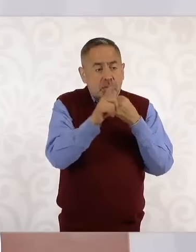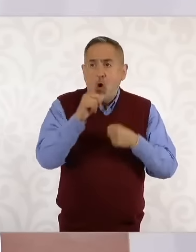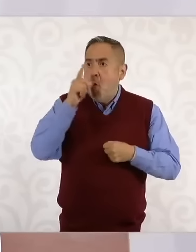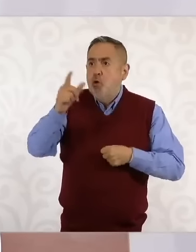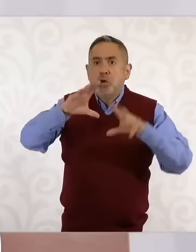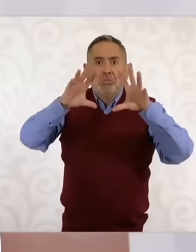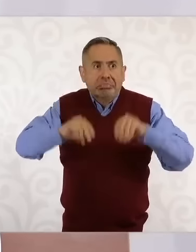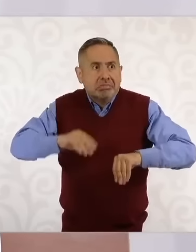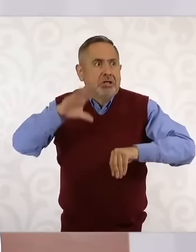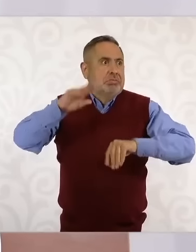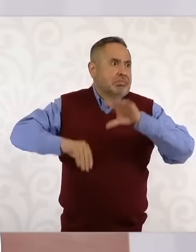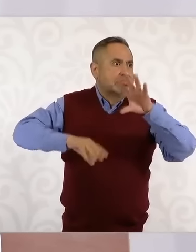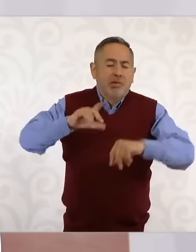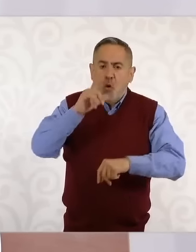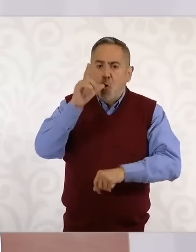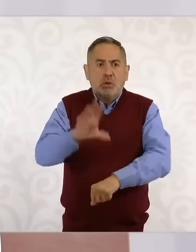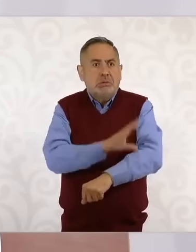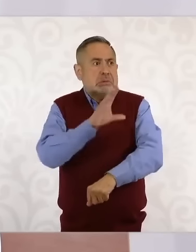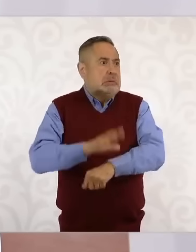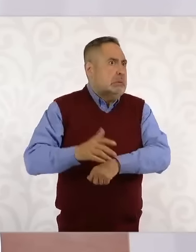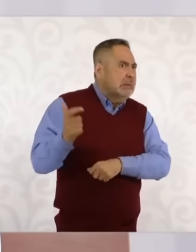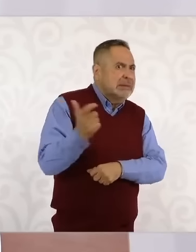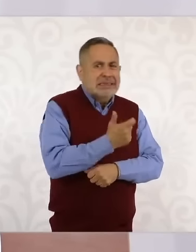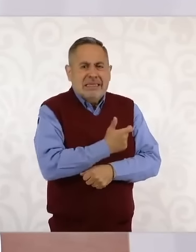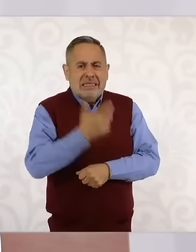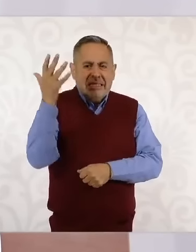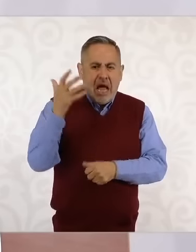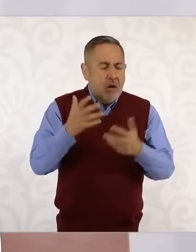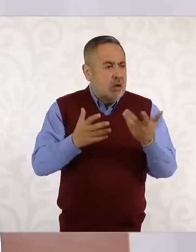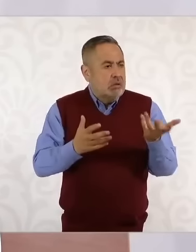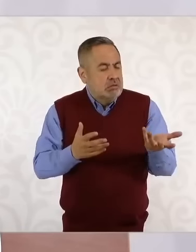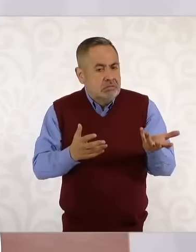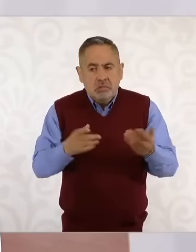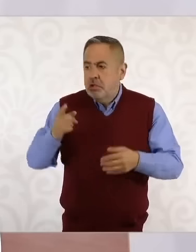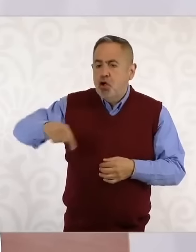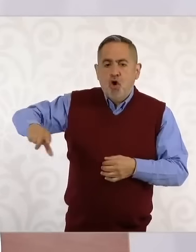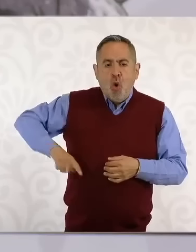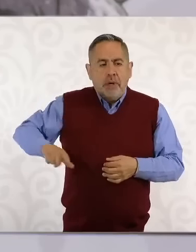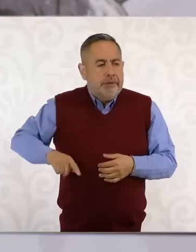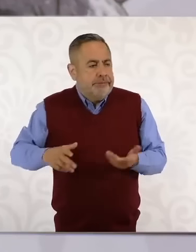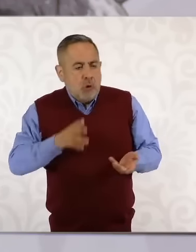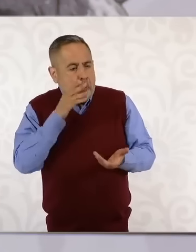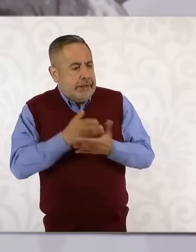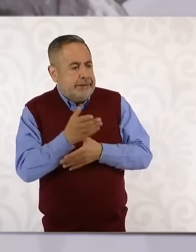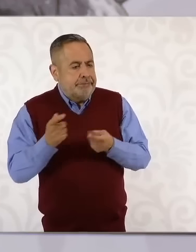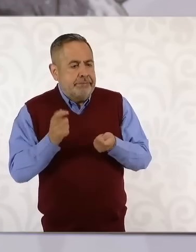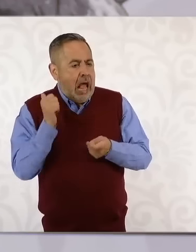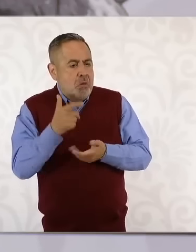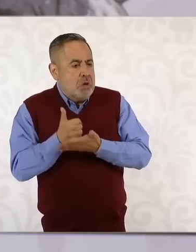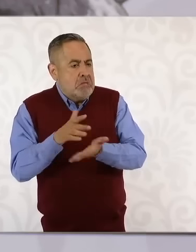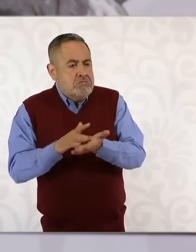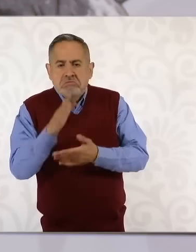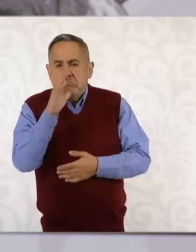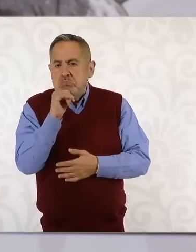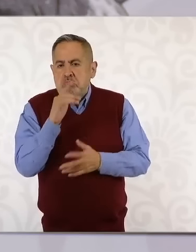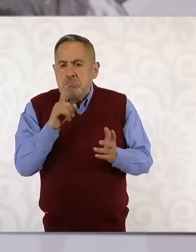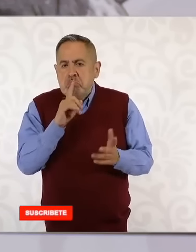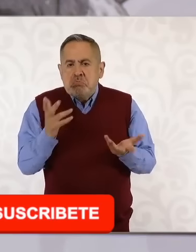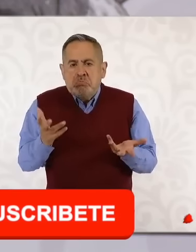tarifas de energía eléctrica y se pierde además soberanía sobre el sistema eléctrico nacional.